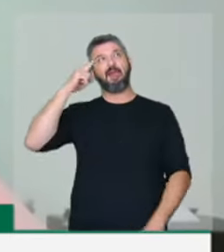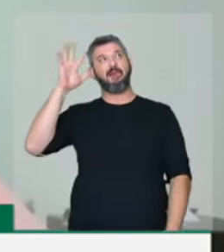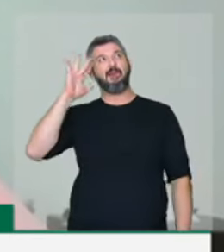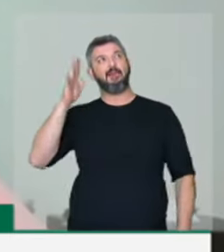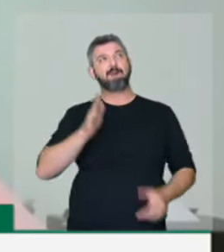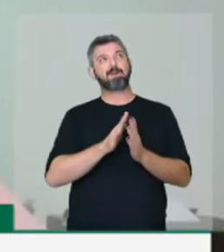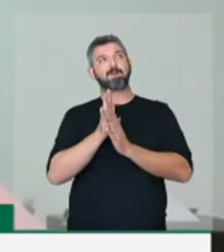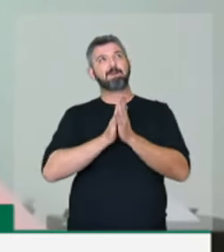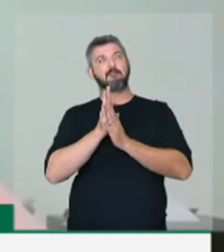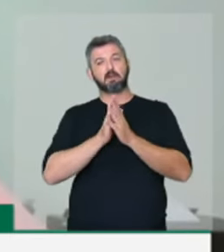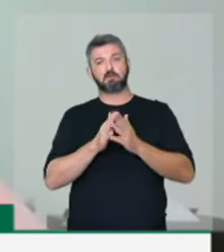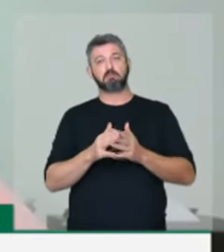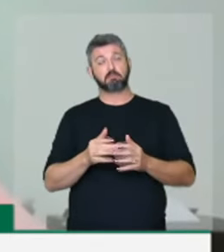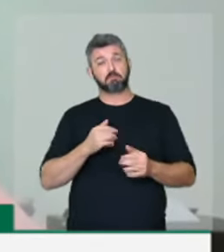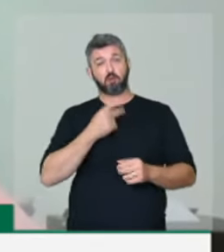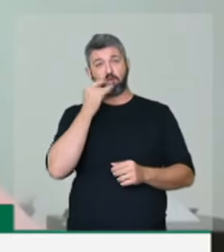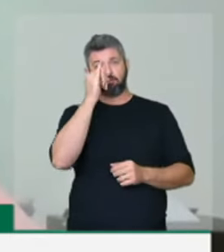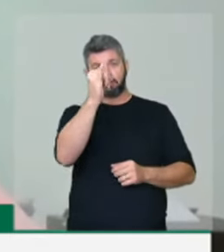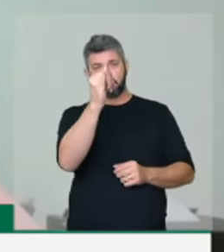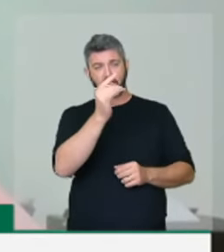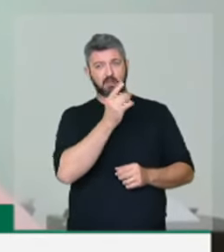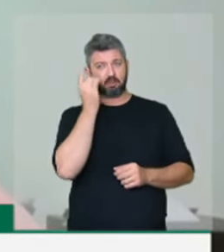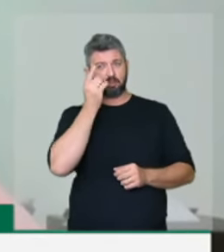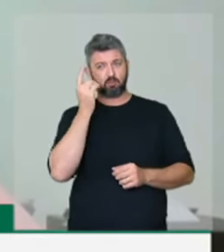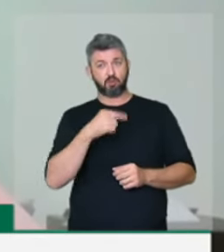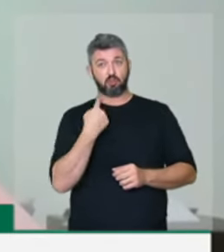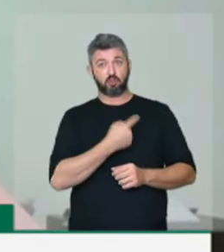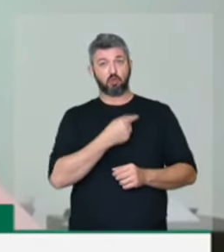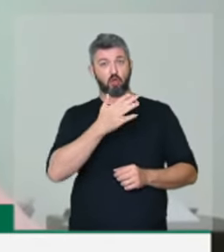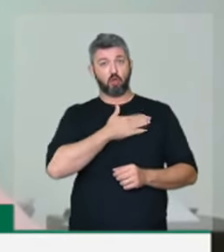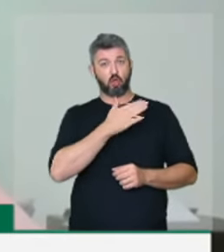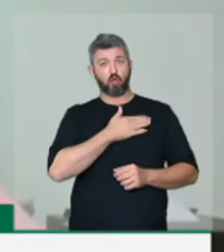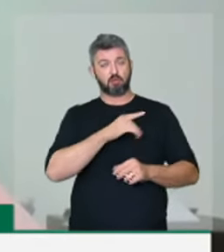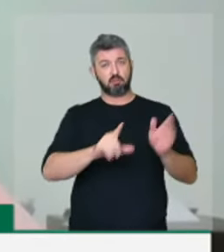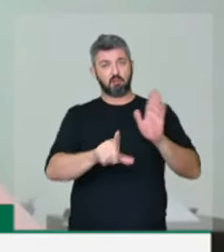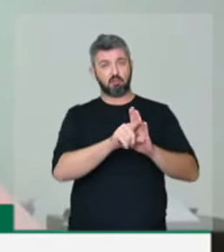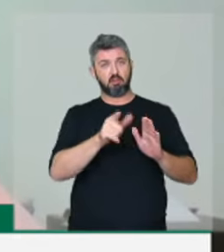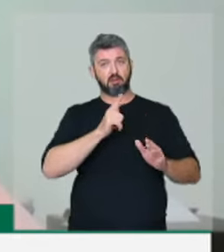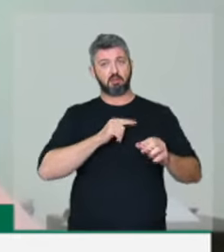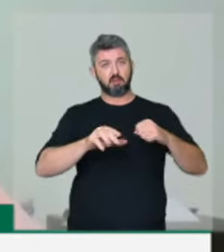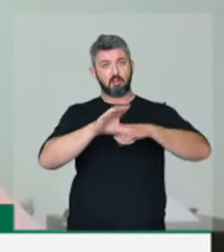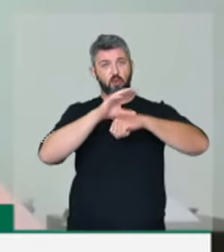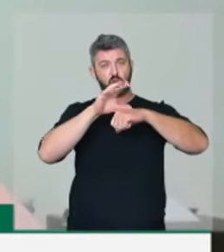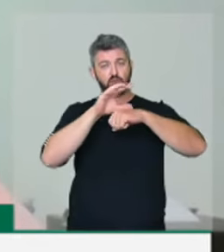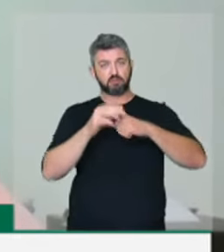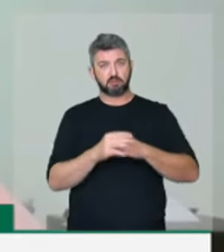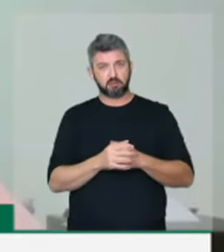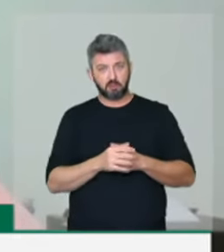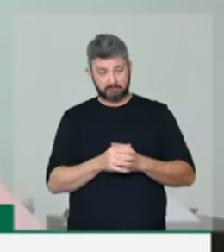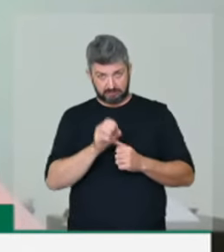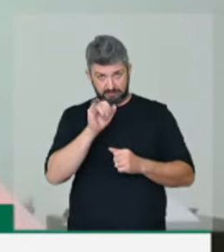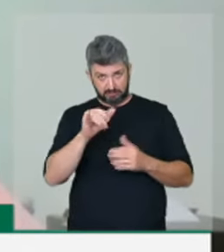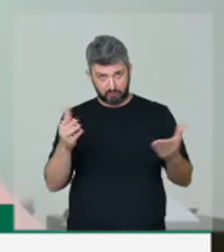UMA LEI, É A CONSTITUIÇÃO FEDERAL, SE NÓS HOJE LUTAMOS PARA RESPEITAR ESSA LEI É PORQUE ESTÁ ESCRITO, ESTÁ